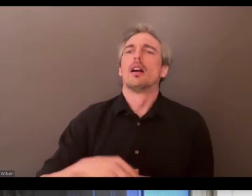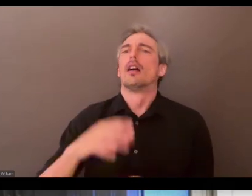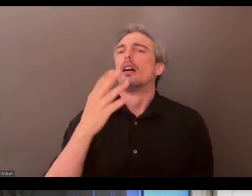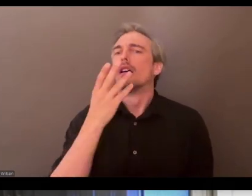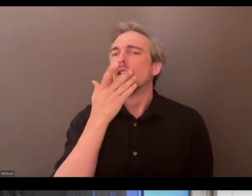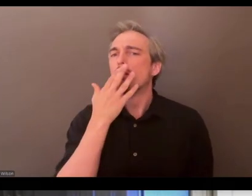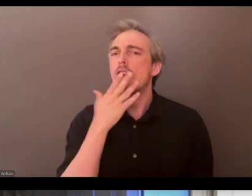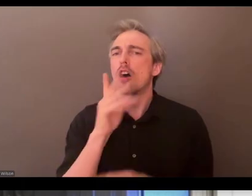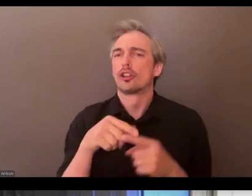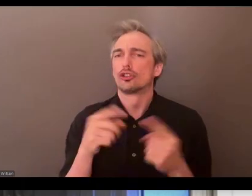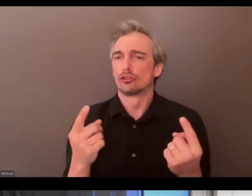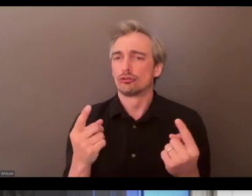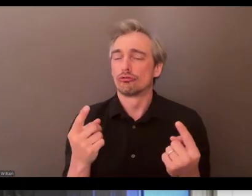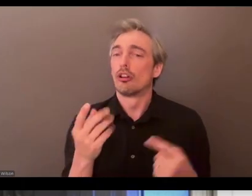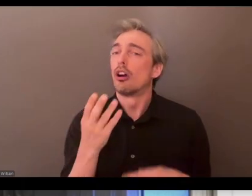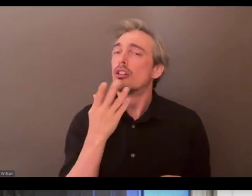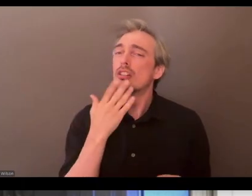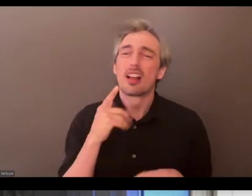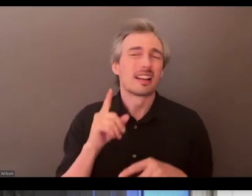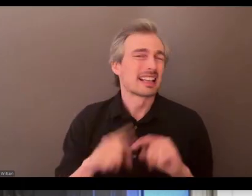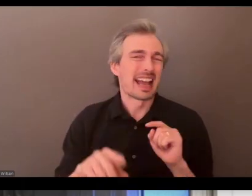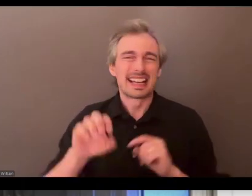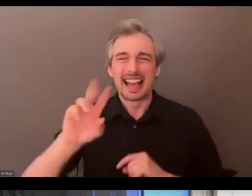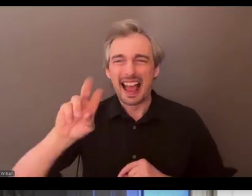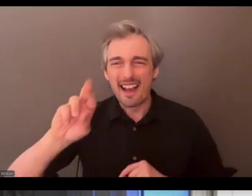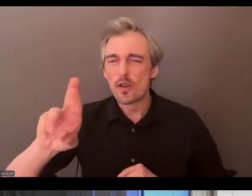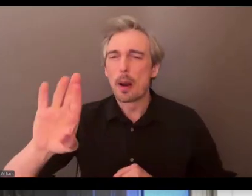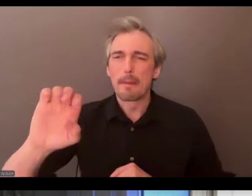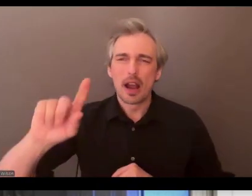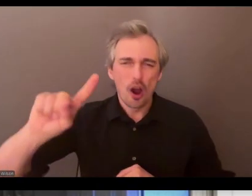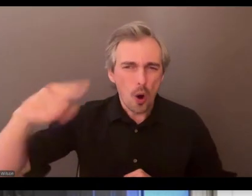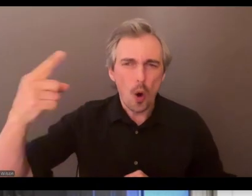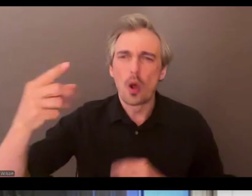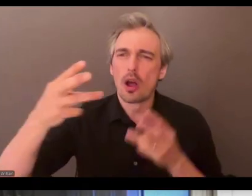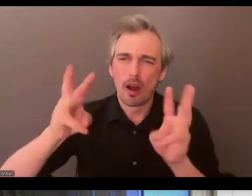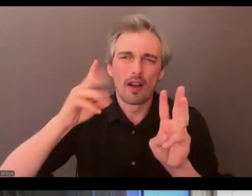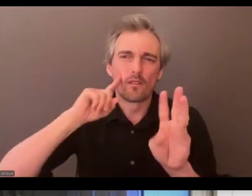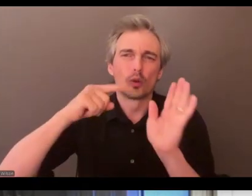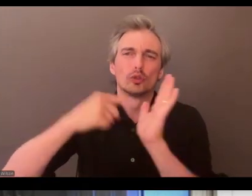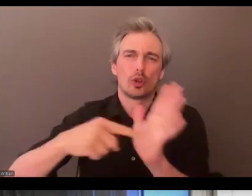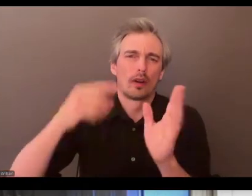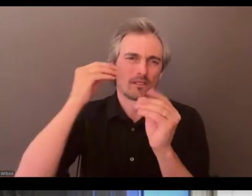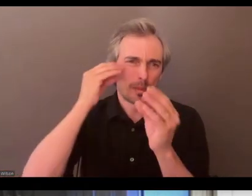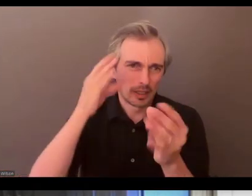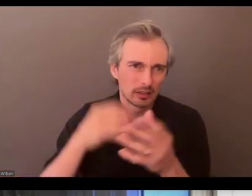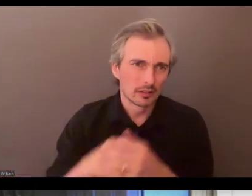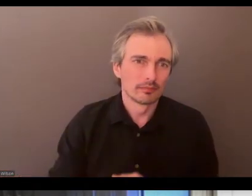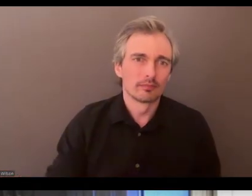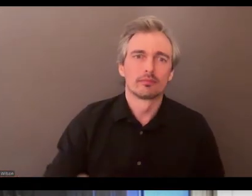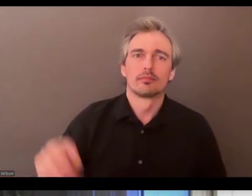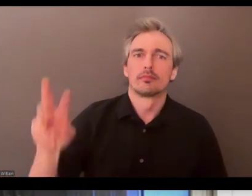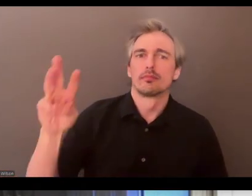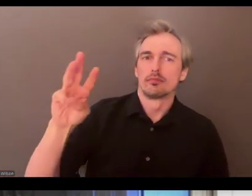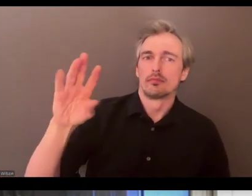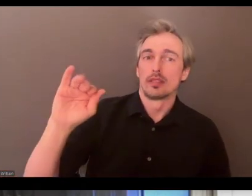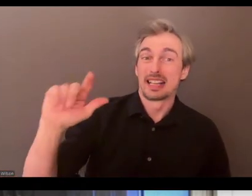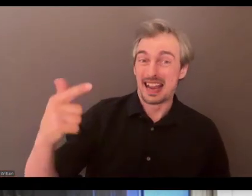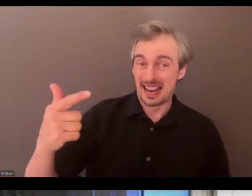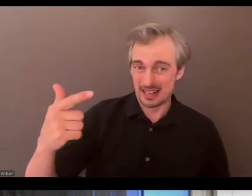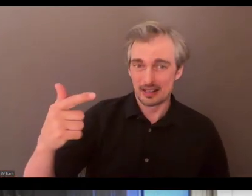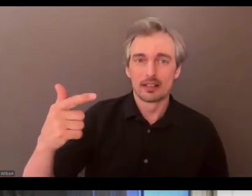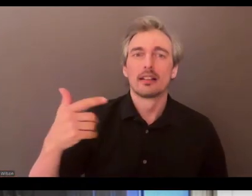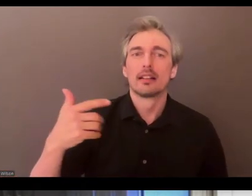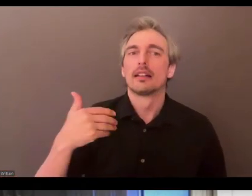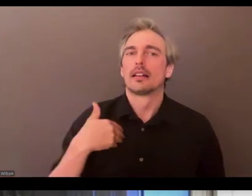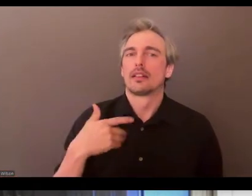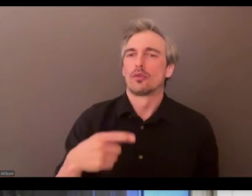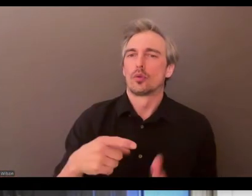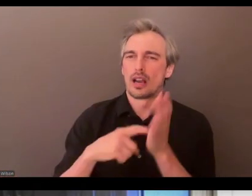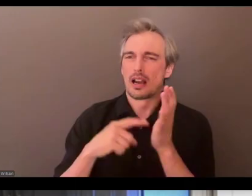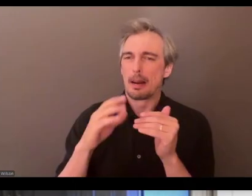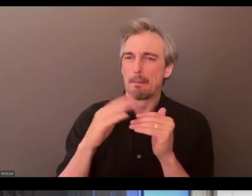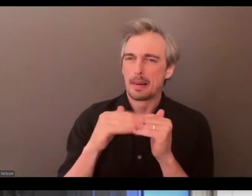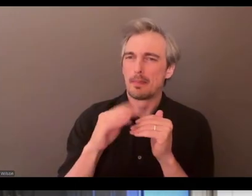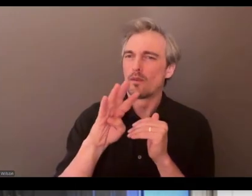ウェブコンテンツアクセシビリティガイドライン（ WCAG）では、本文テキスト やビジュアルに対して最低でも 4.5対 1のコントラスト比を要求しています。